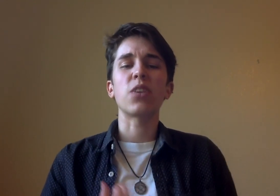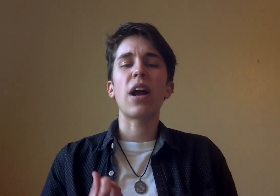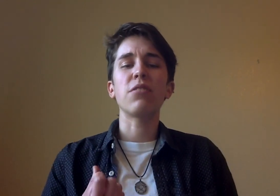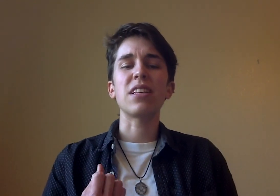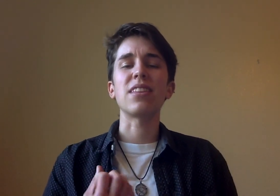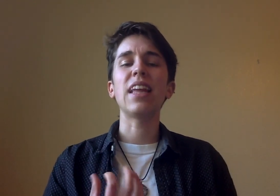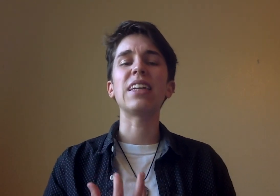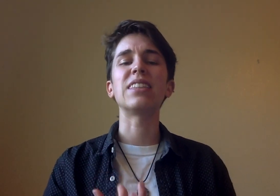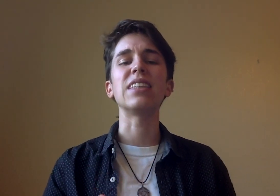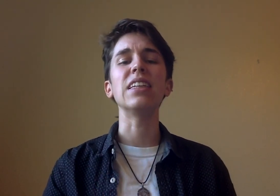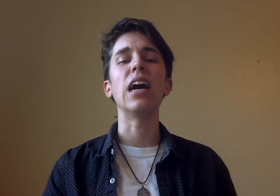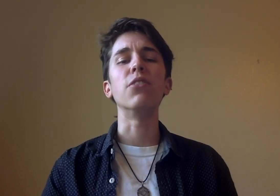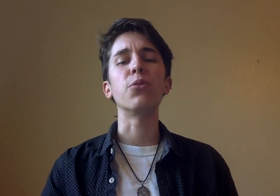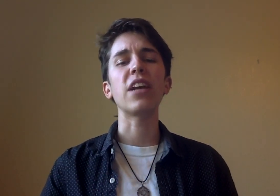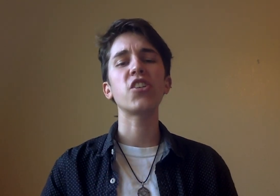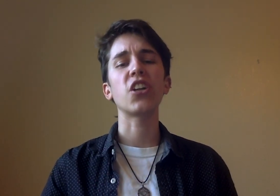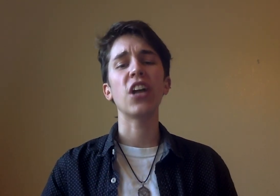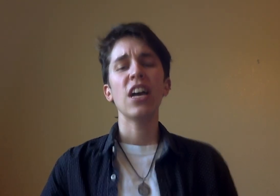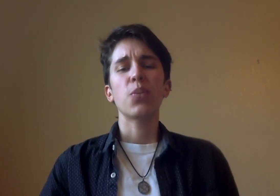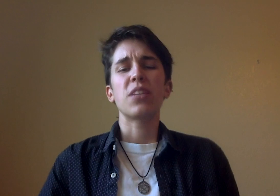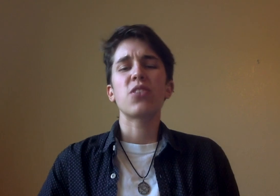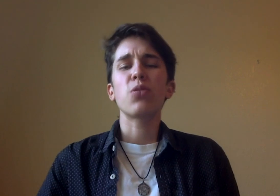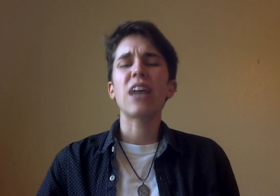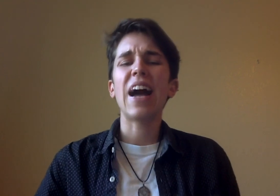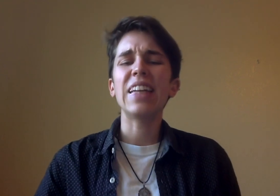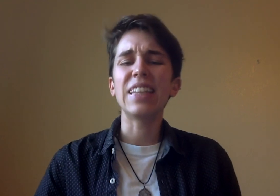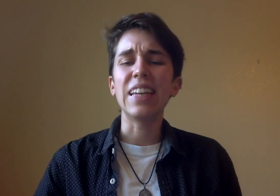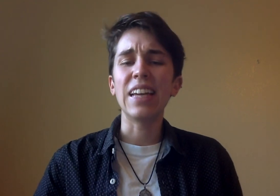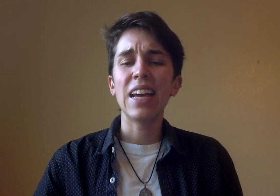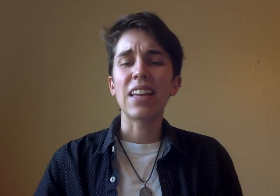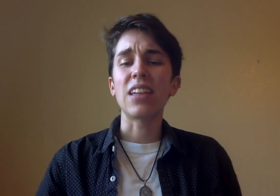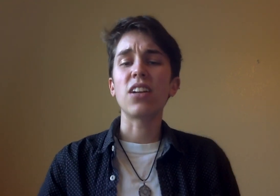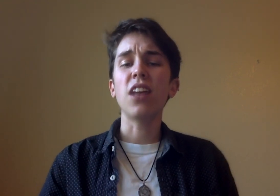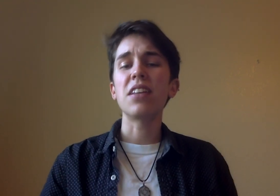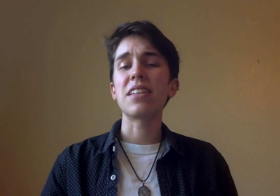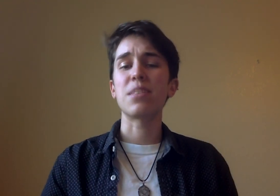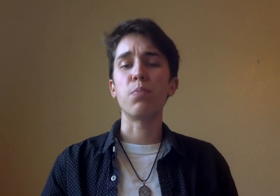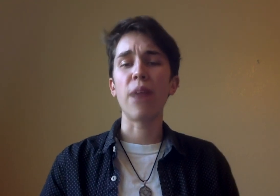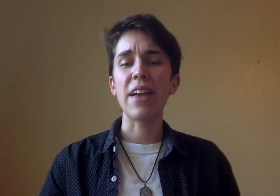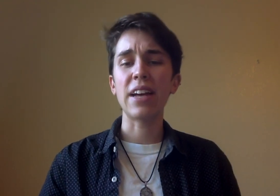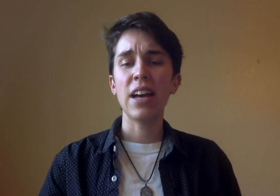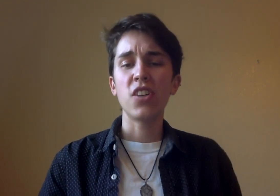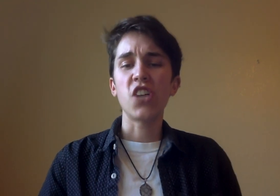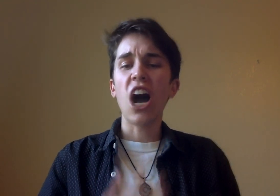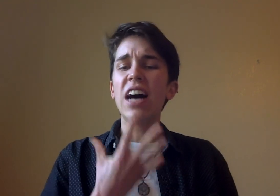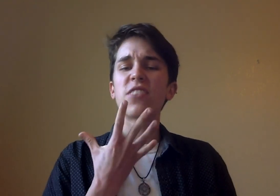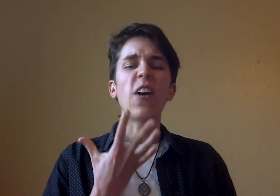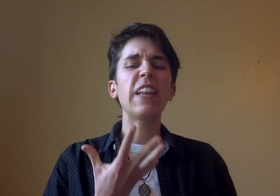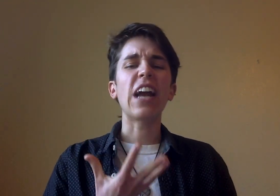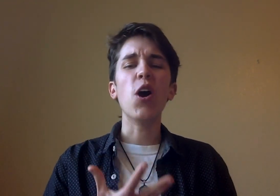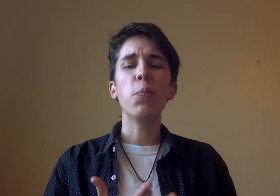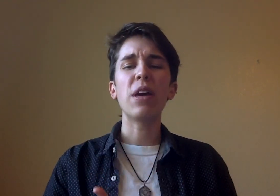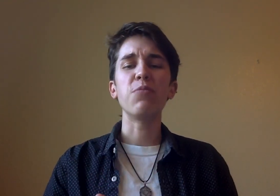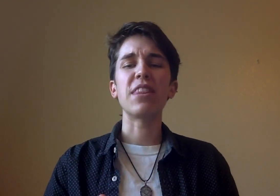en torno a este legado de una proporción, que vaya tan fuerte que los armarios se rompan, las mandíbulas se abran